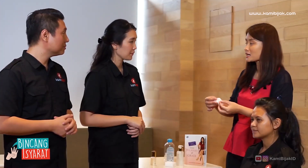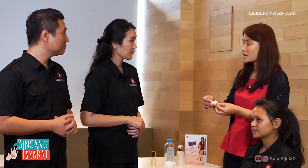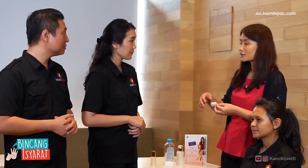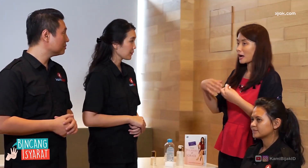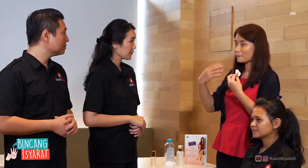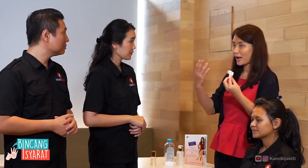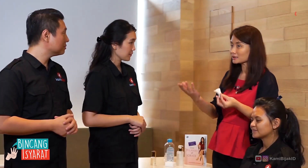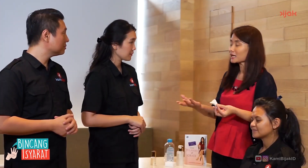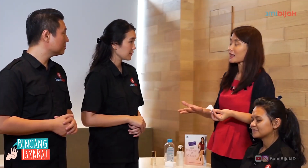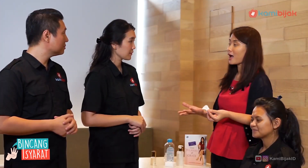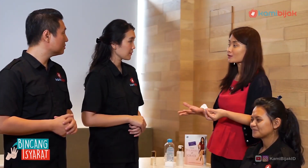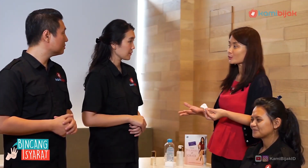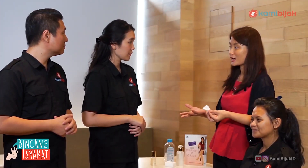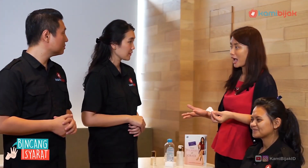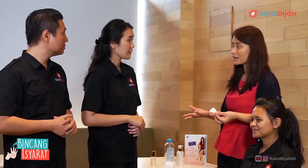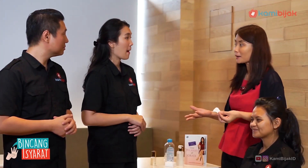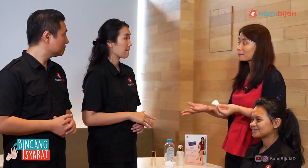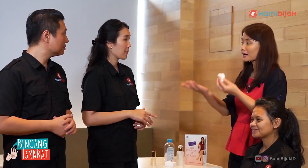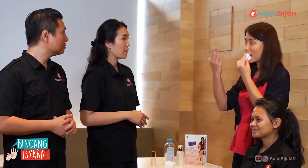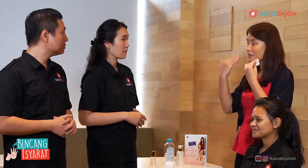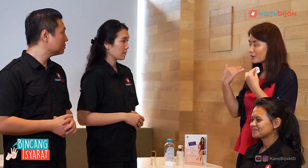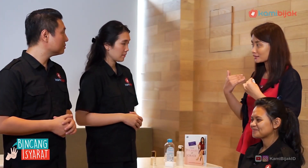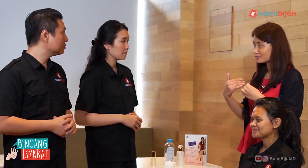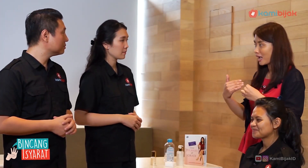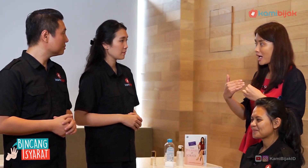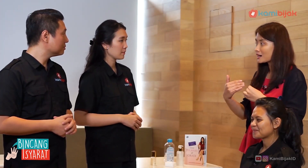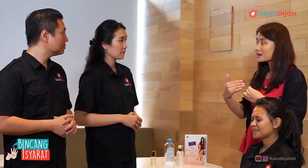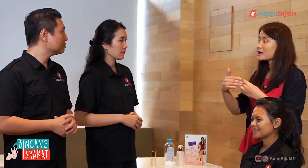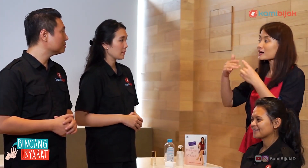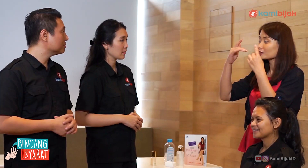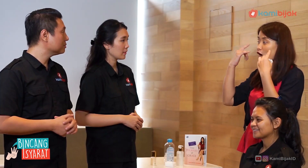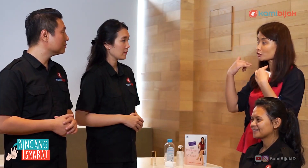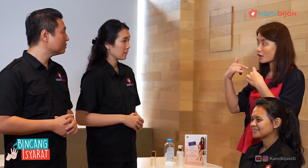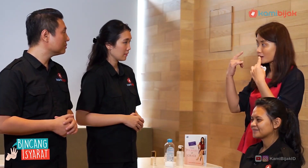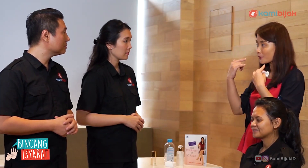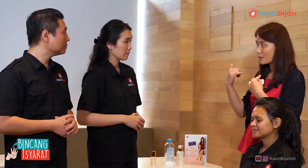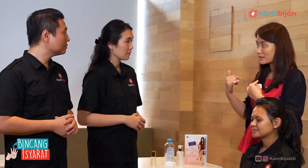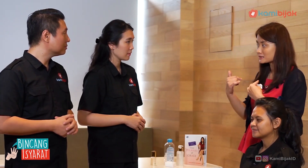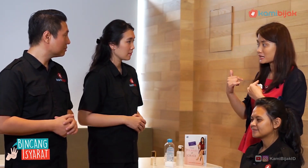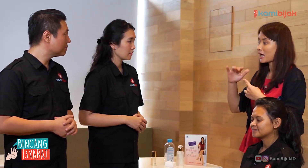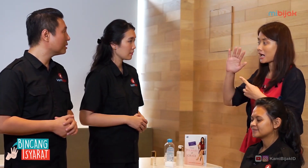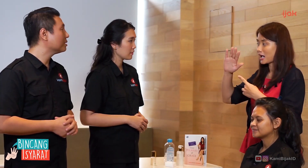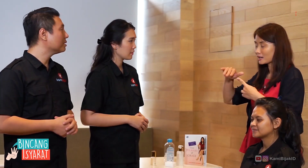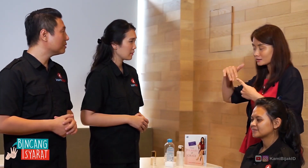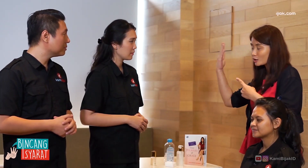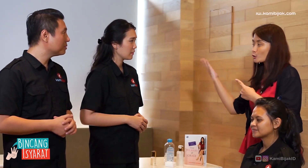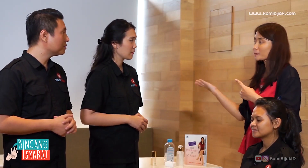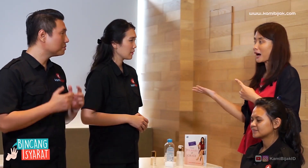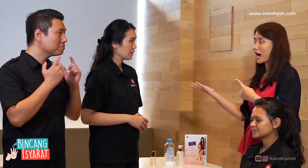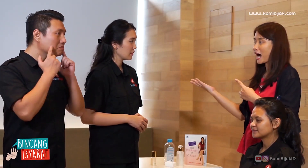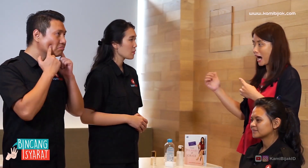Perawatan totok wajah bisa dilakukan di rumah.